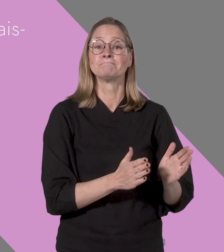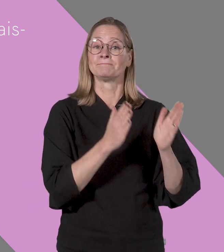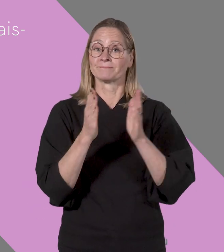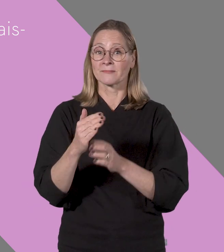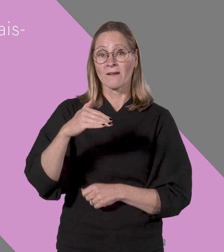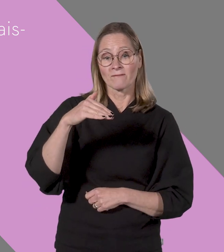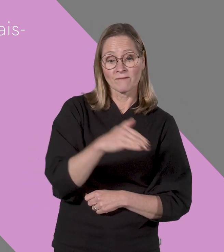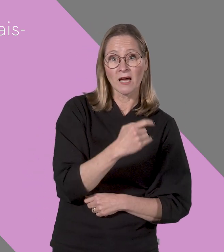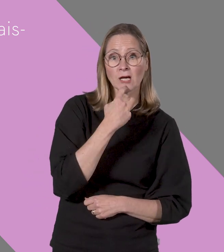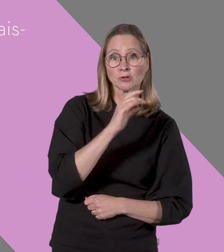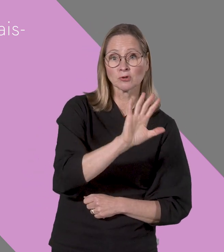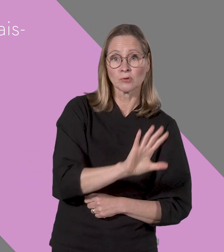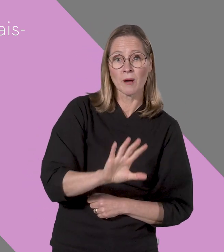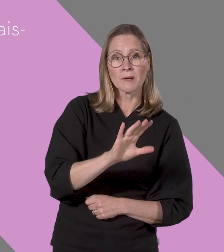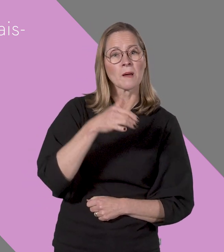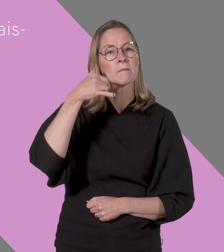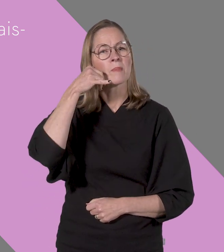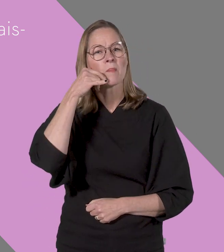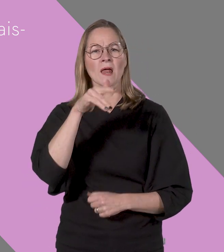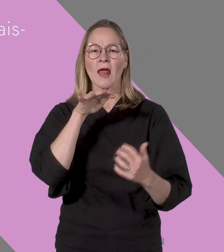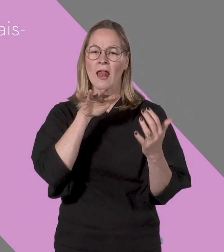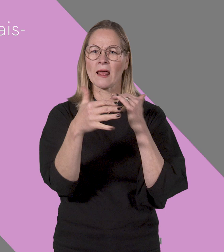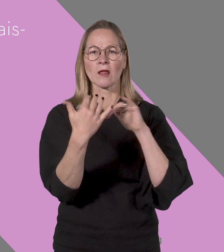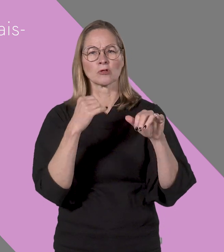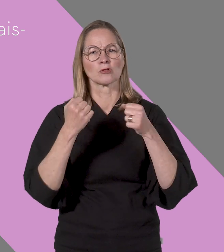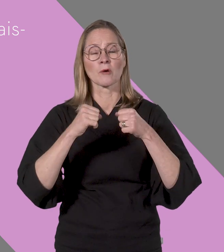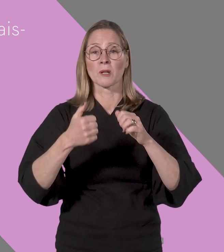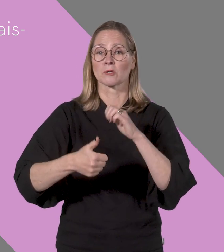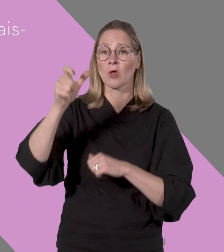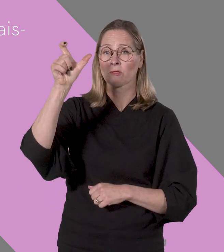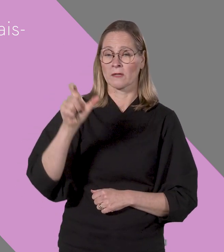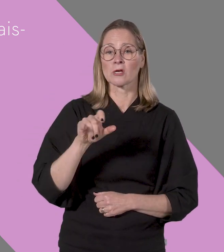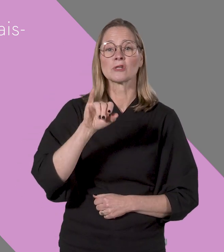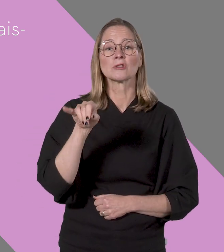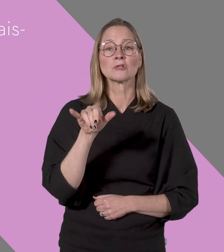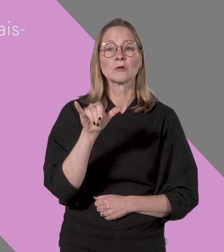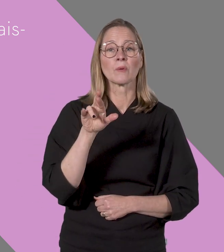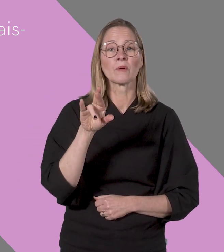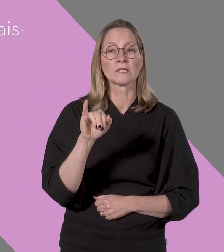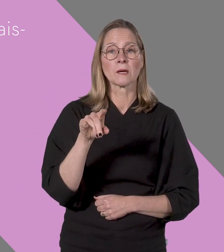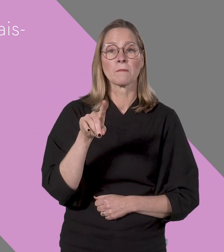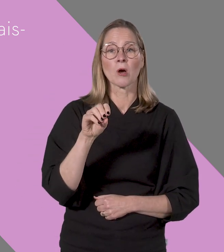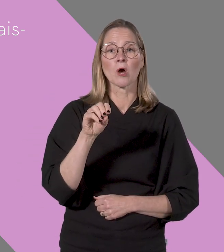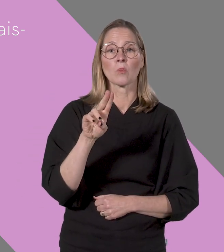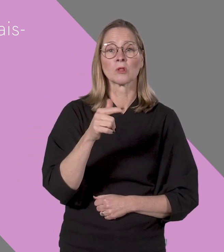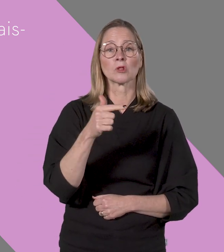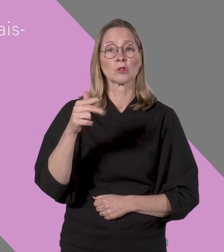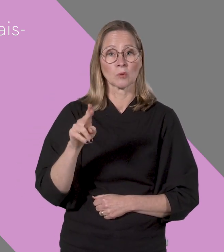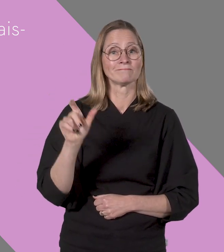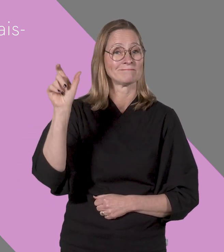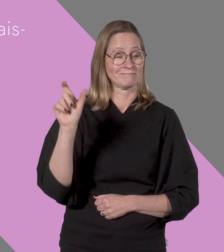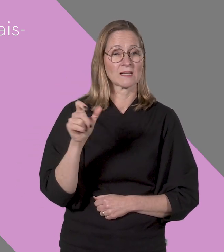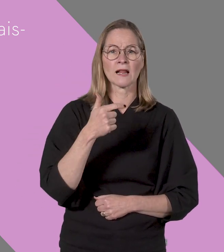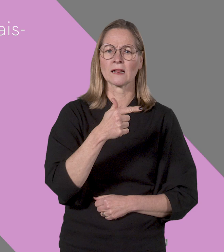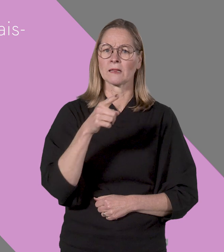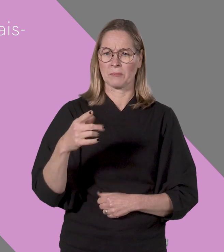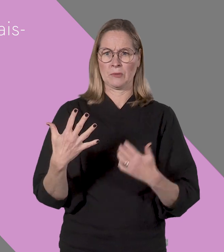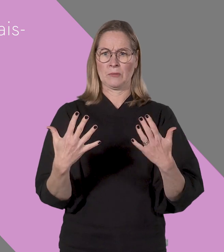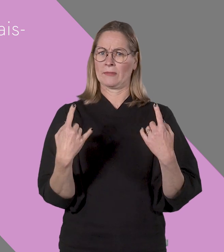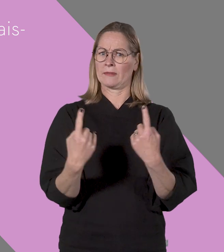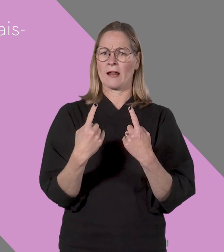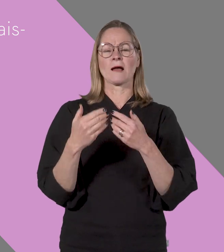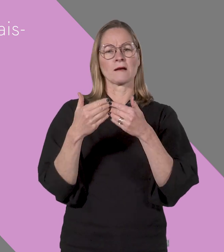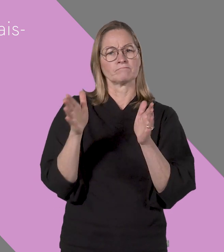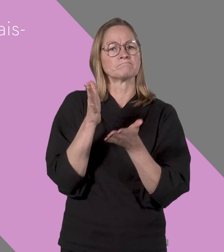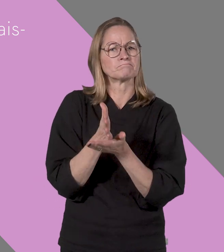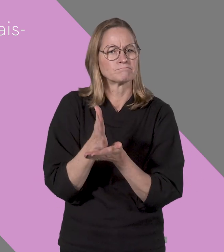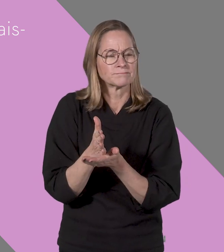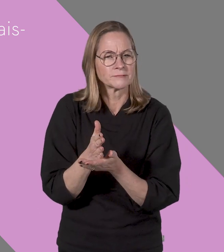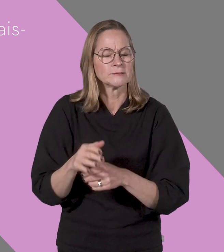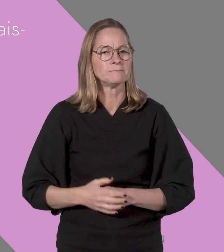Vakka-Suomen Puhelimen liiketoimintajohtaja Jyri Pouttu avasi TPP:n nykytilaa.